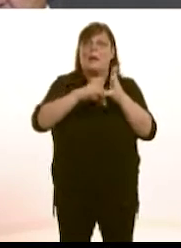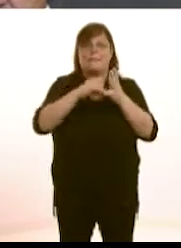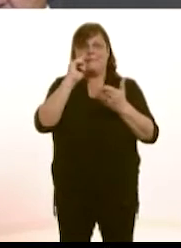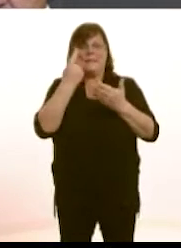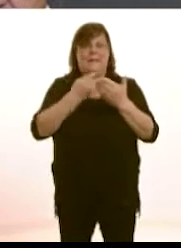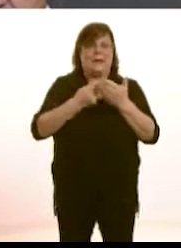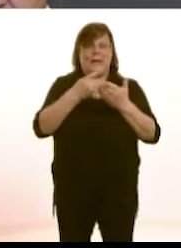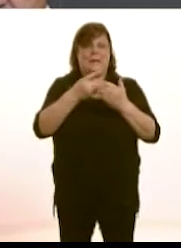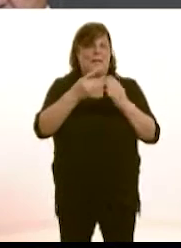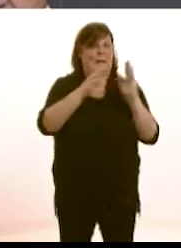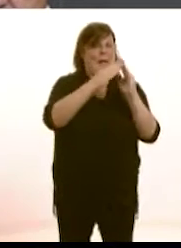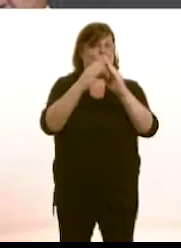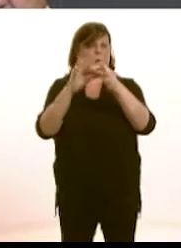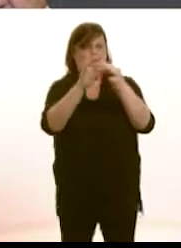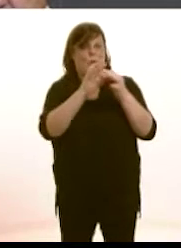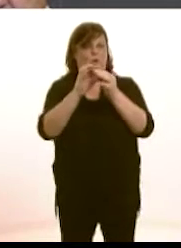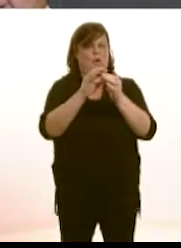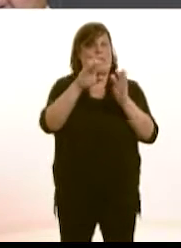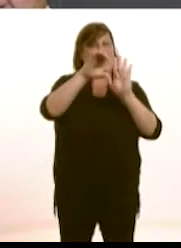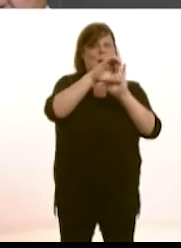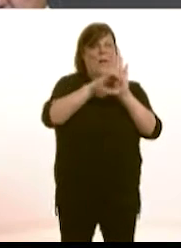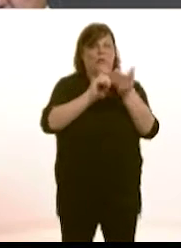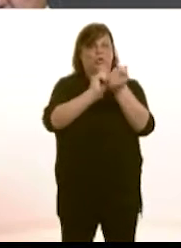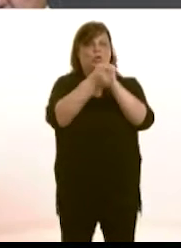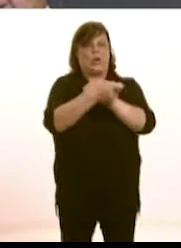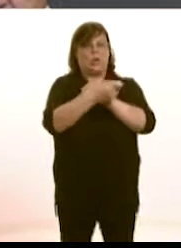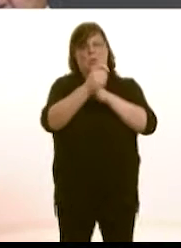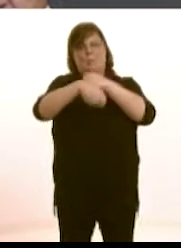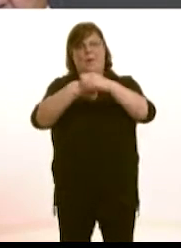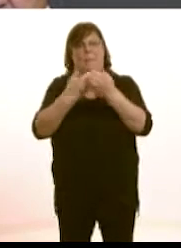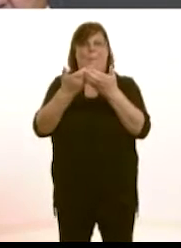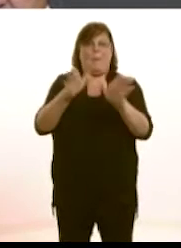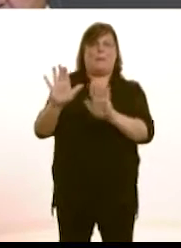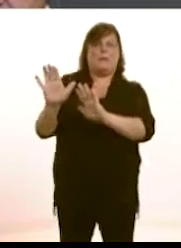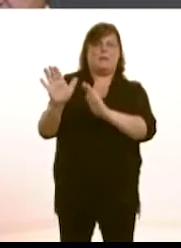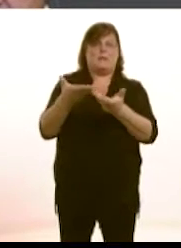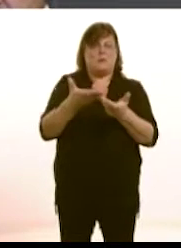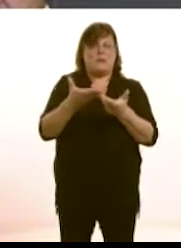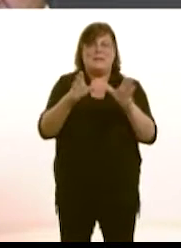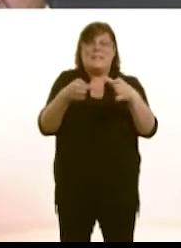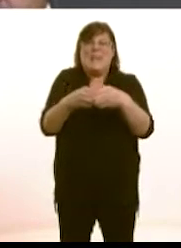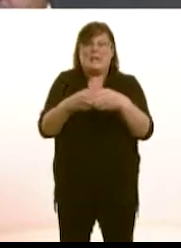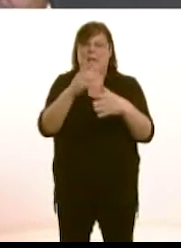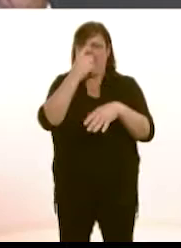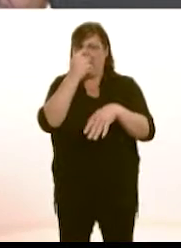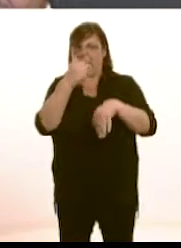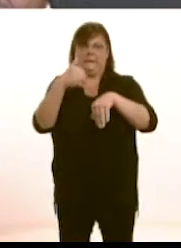i fod yn y sector gyhoeddus, oblygiadau difrifol i Lywodraeth Cymru o safwbynt y £2.5 biliwn o ddyled a fydd gydaír Llywodraeth erbyn hyn.